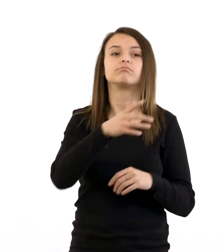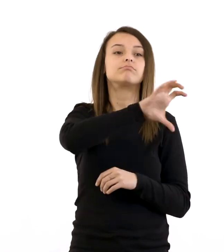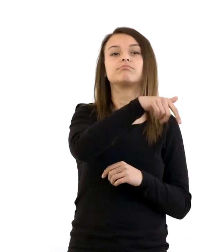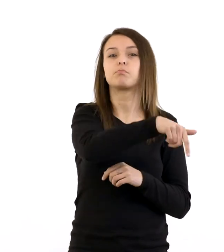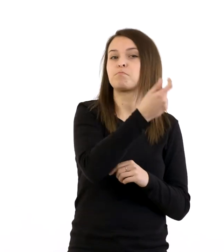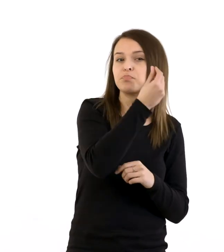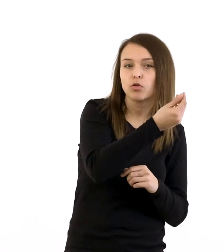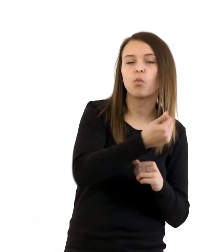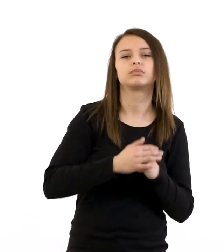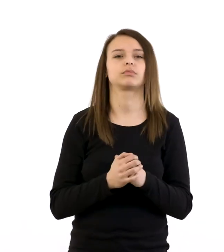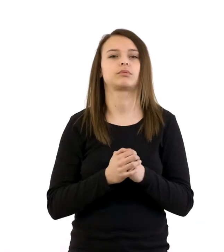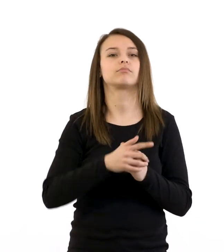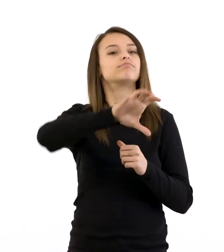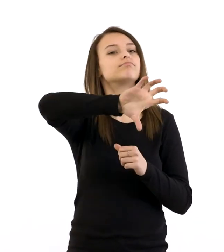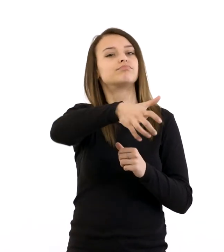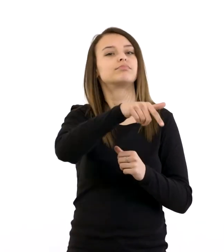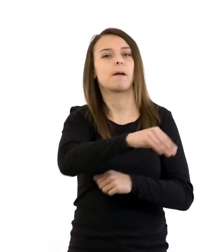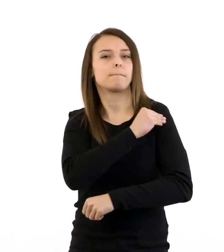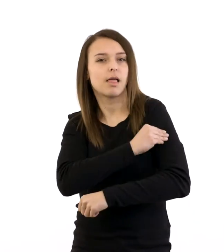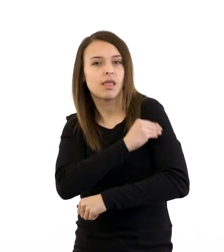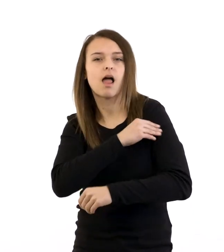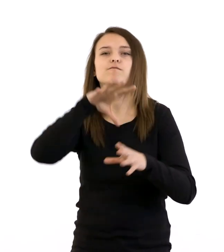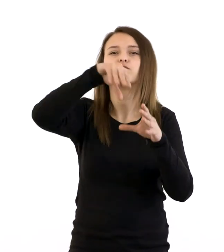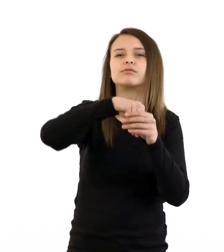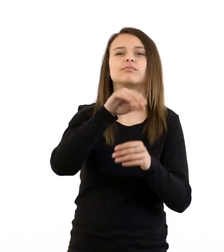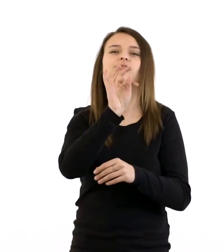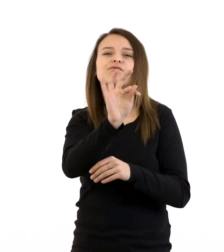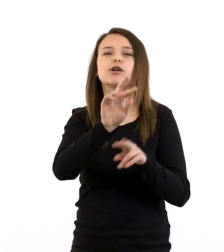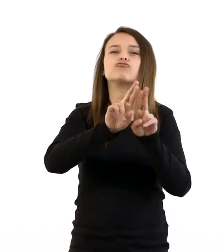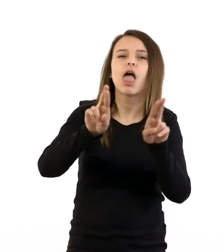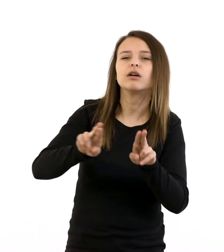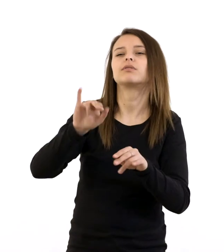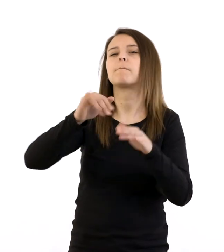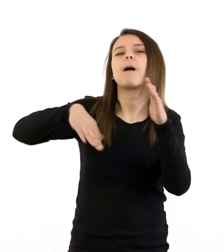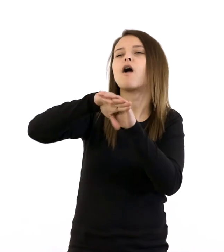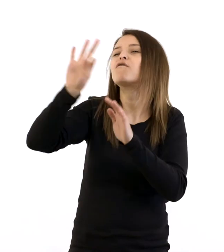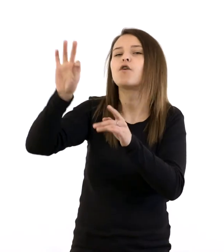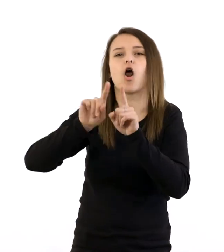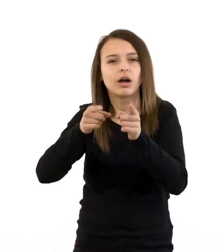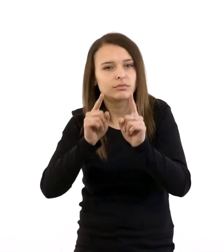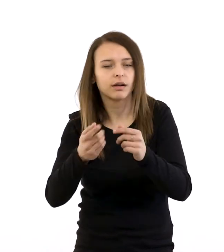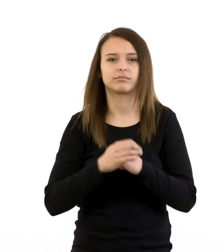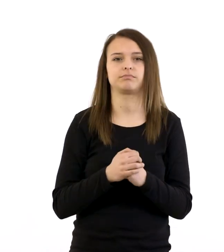pieniądze; zasoby fizyczne – wszystkie środki rzeczowe i majątek rzeczowy organizacji;